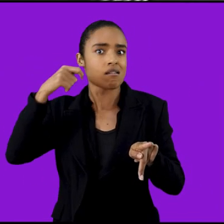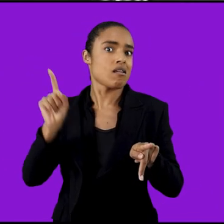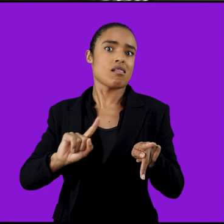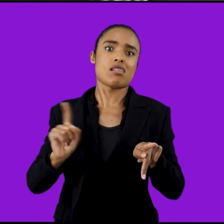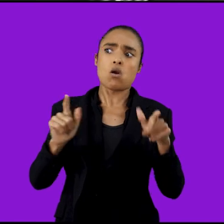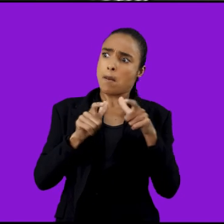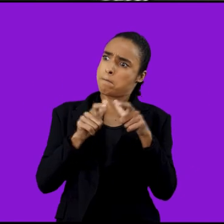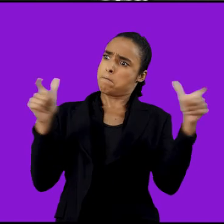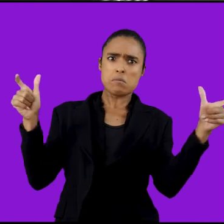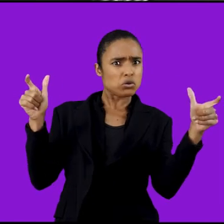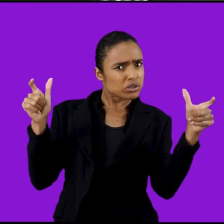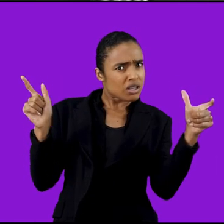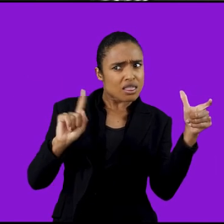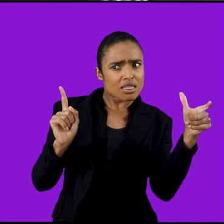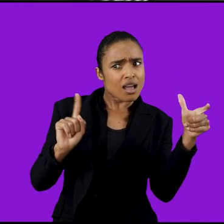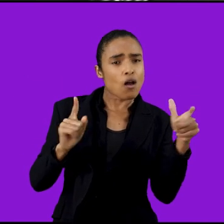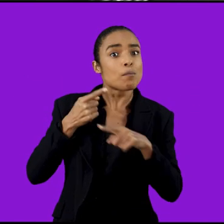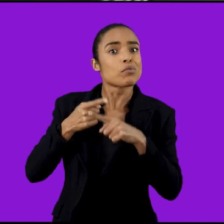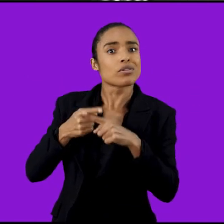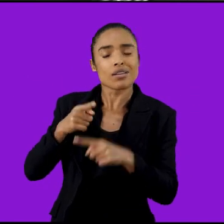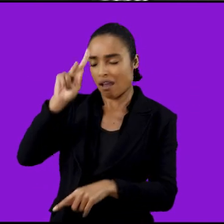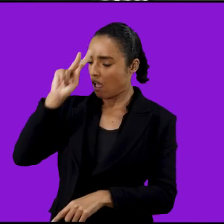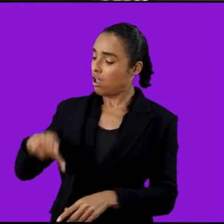muitos negros. Foi porque a gente passou a se autodeclarar. Então o IBGE bate na nossa